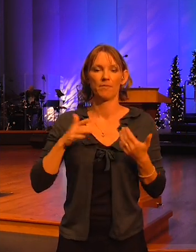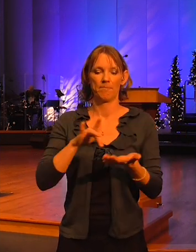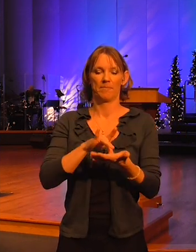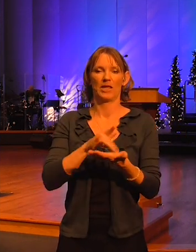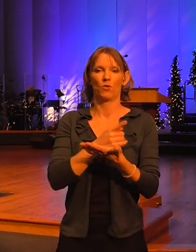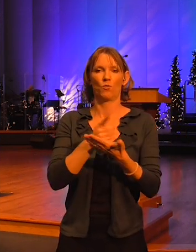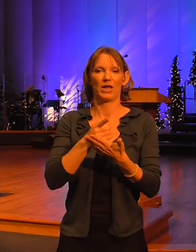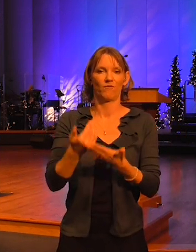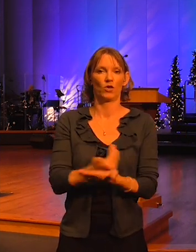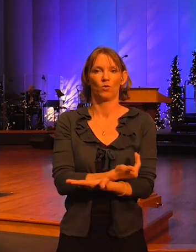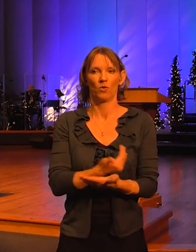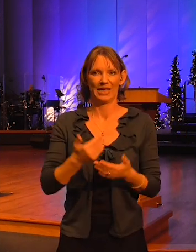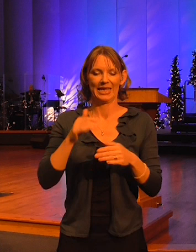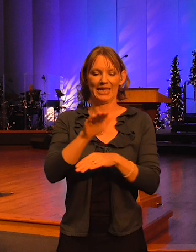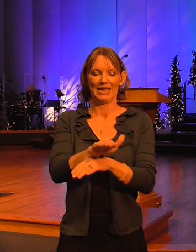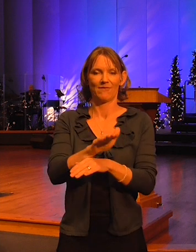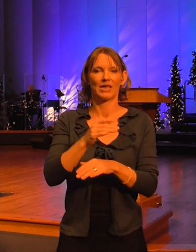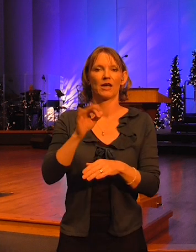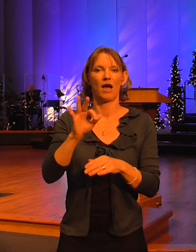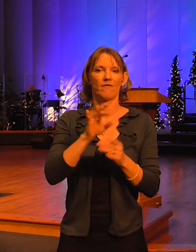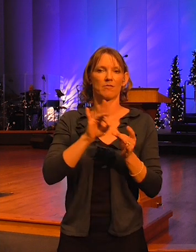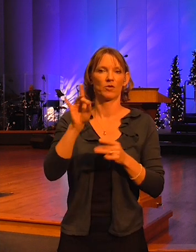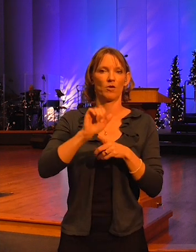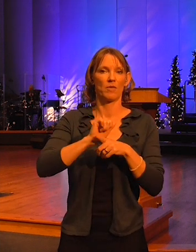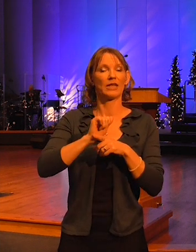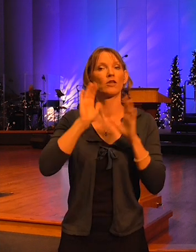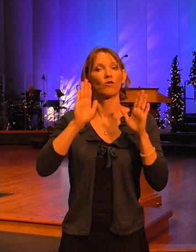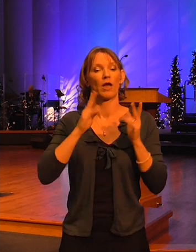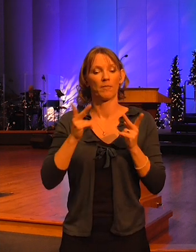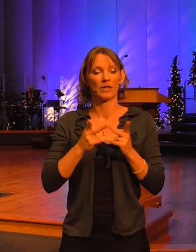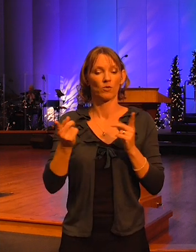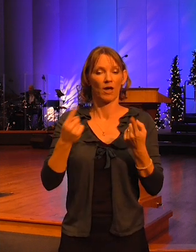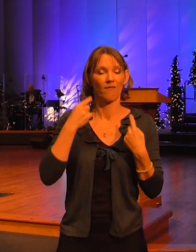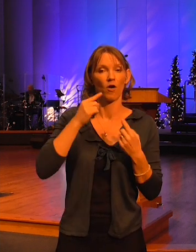práctica espiritual. Es un gran lugar para venir a meditar, recibir algunas oraciones y perdonar. Escucha